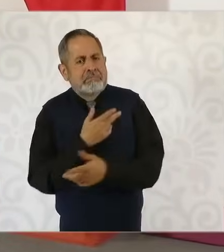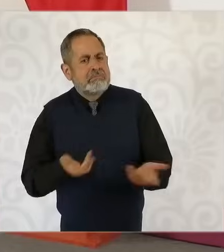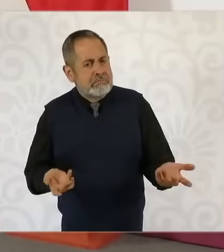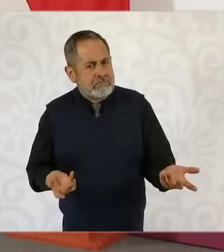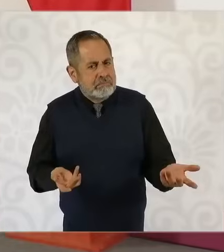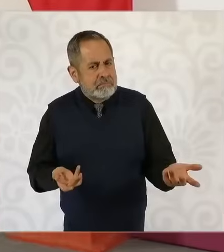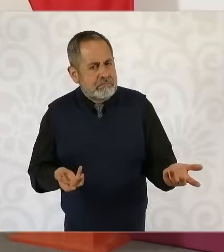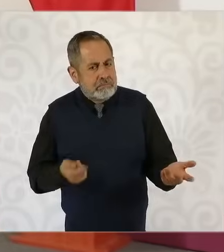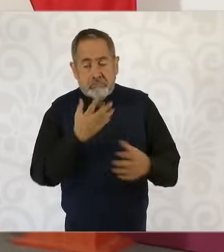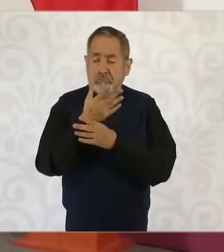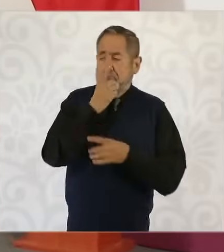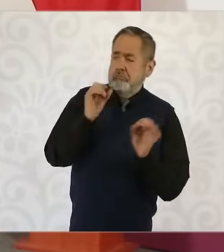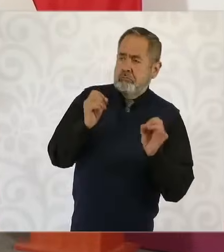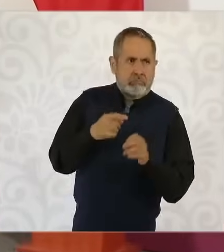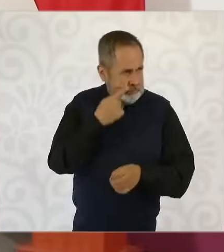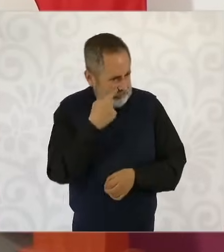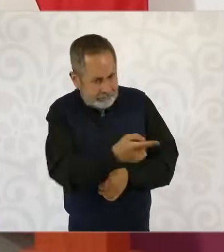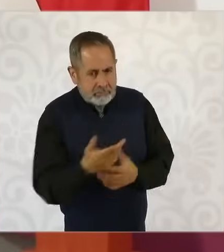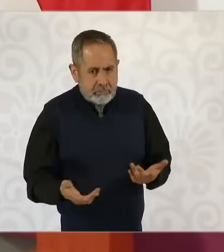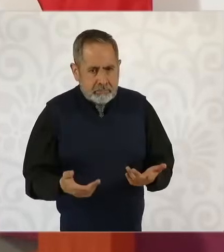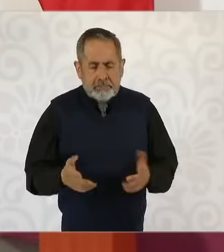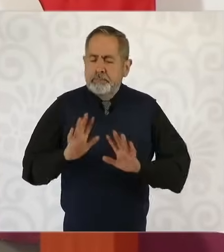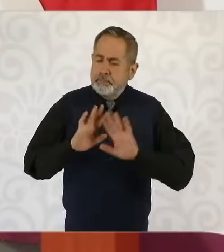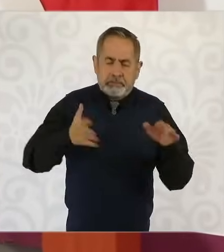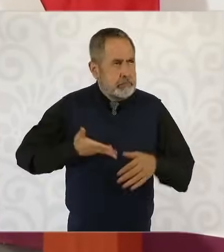entonces ¿qué pedimos en general